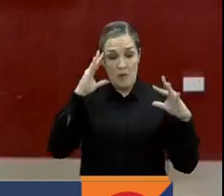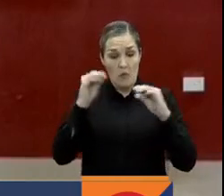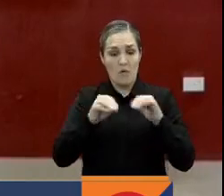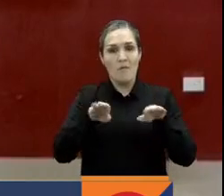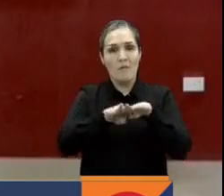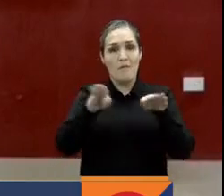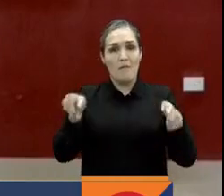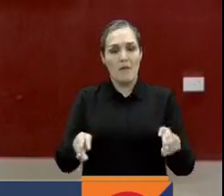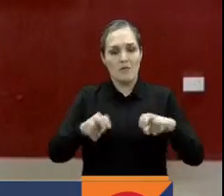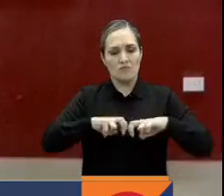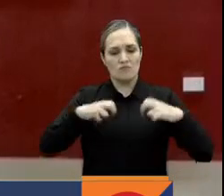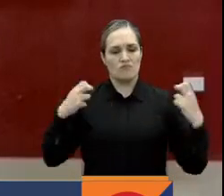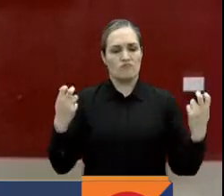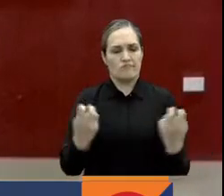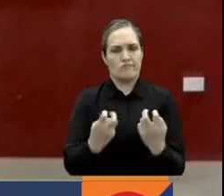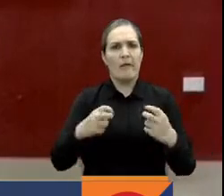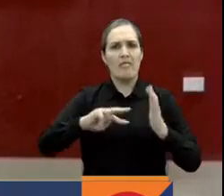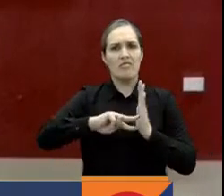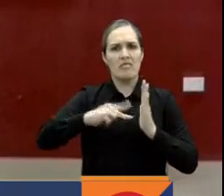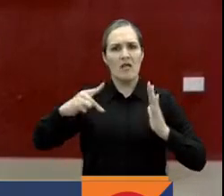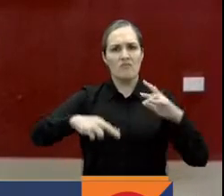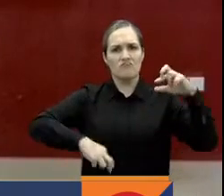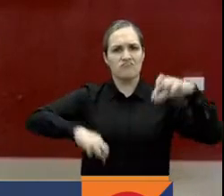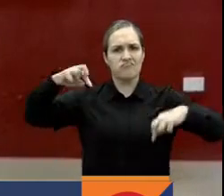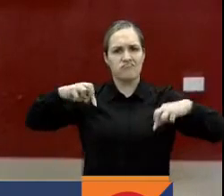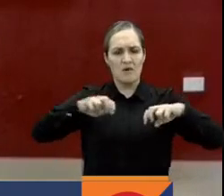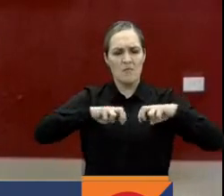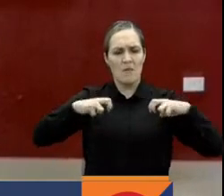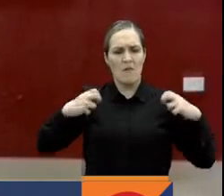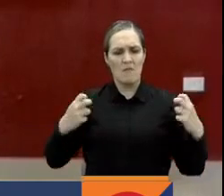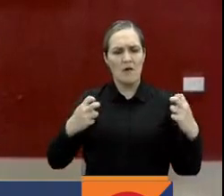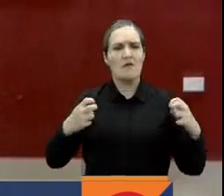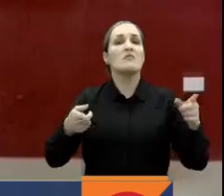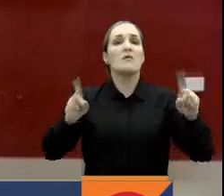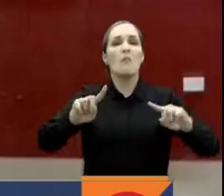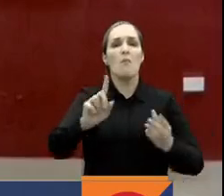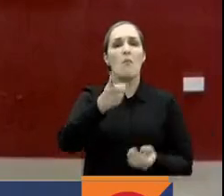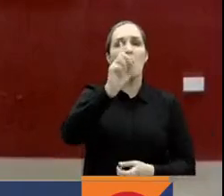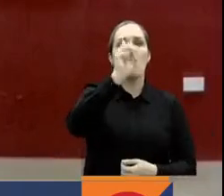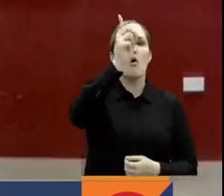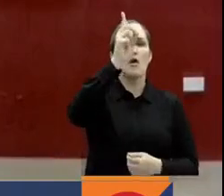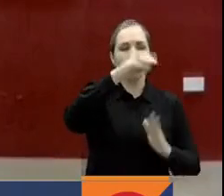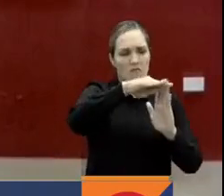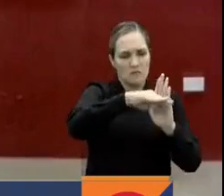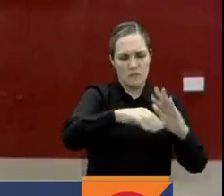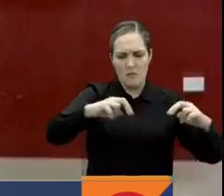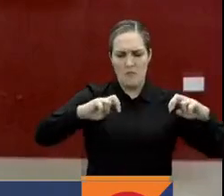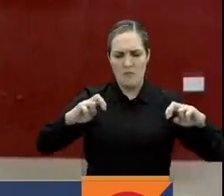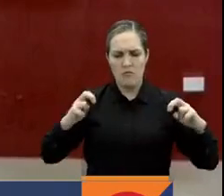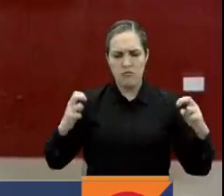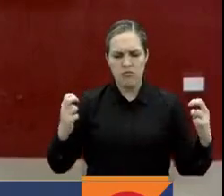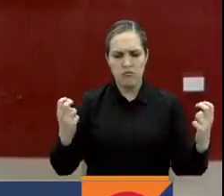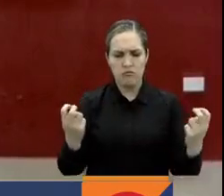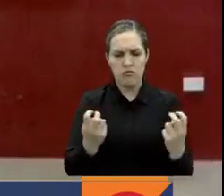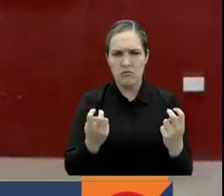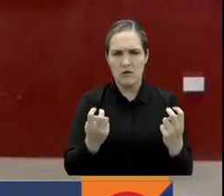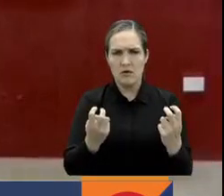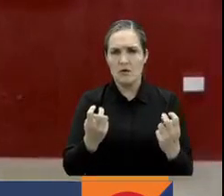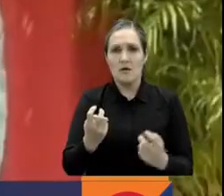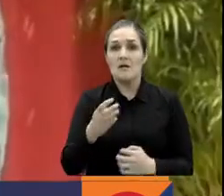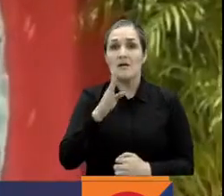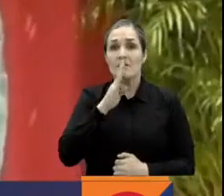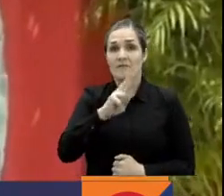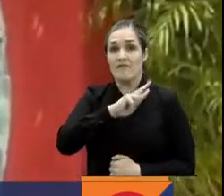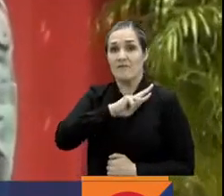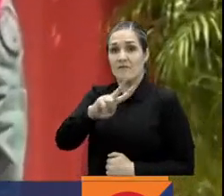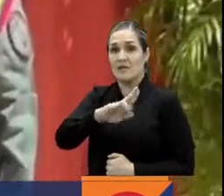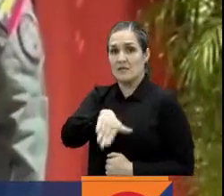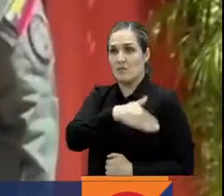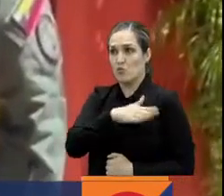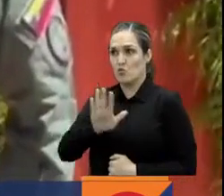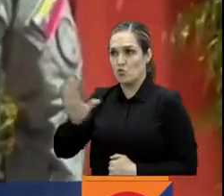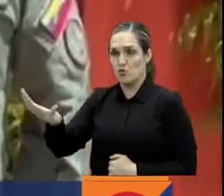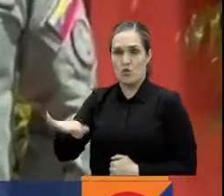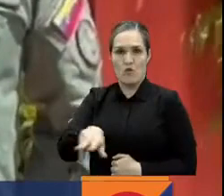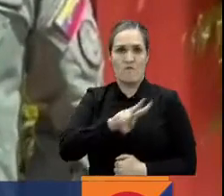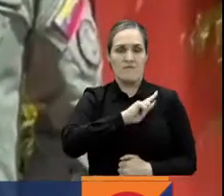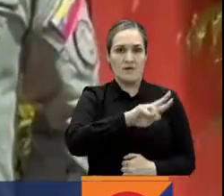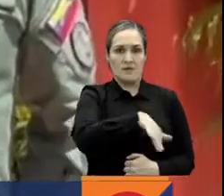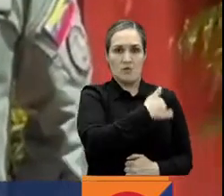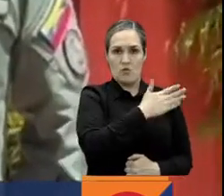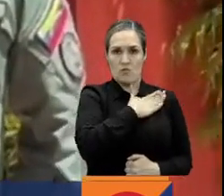ESTABLECE UNA MESA TéCNICA,